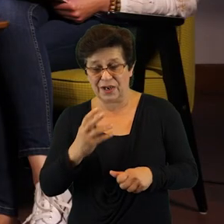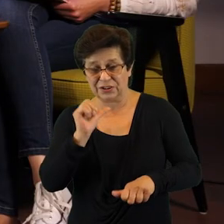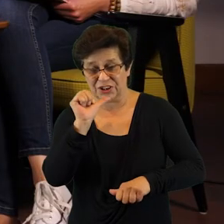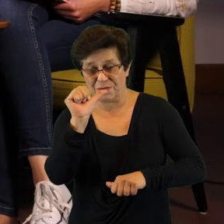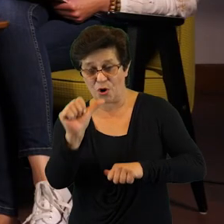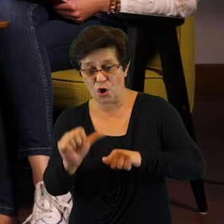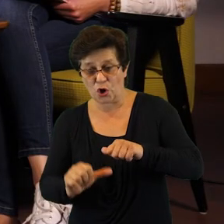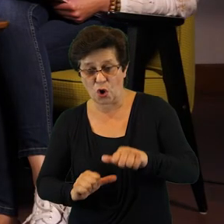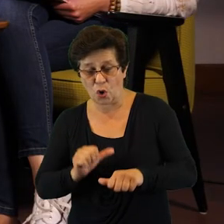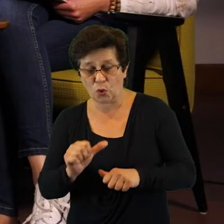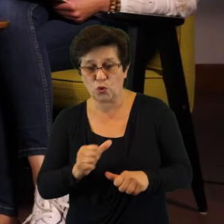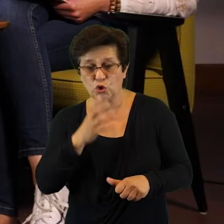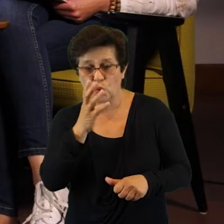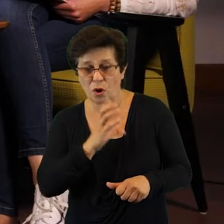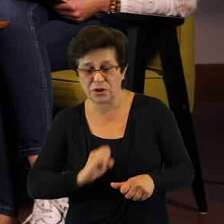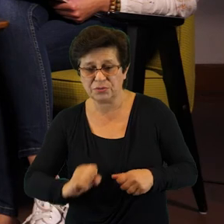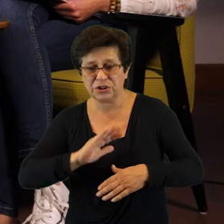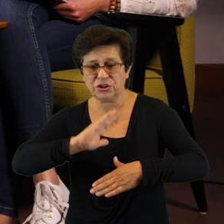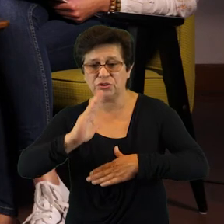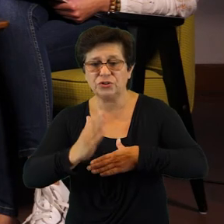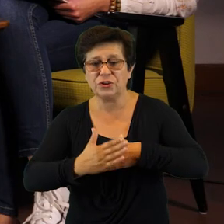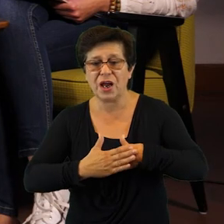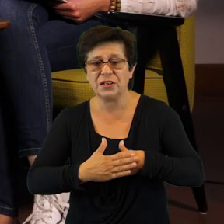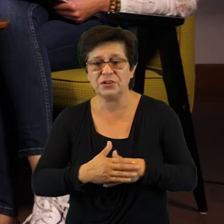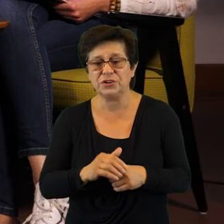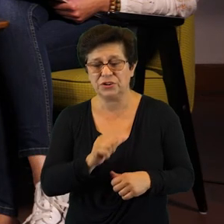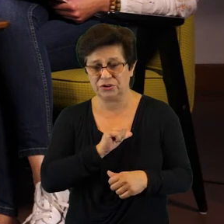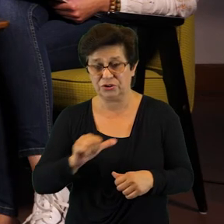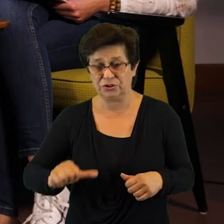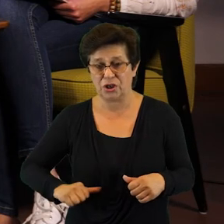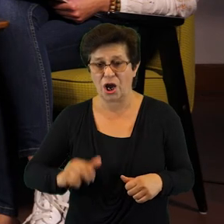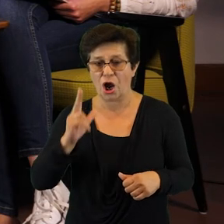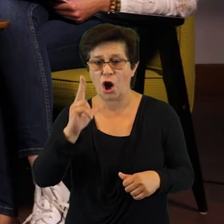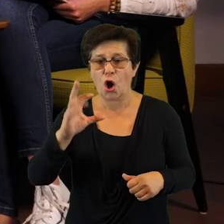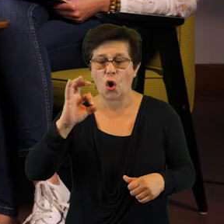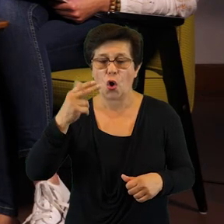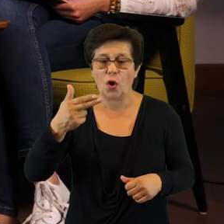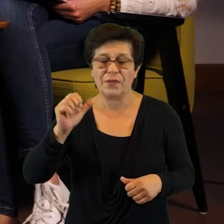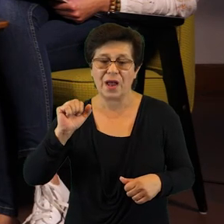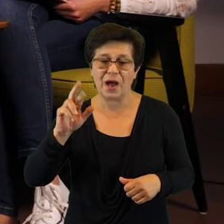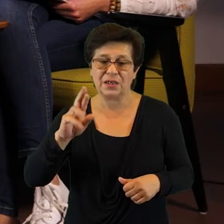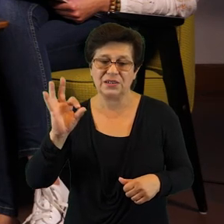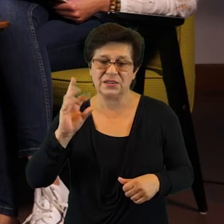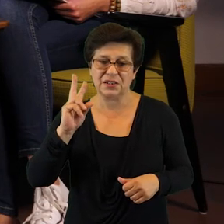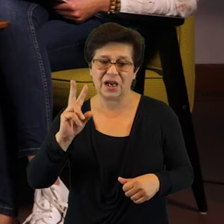żeni się z Janiną Konarską, bardzo zdolną... Dziewczyną Wierzyńskiego pokrótce.